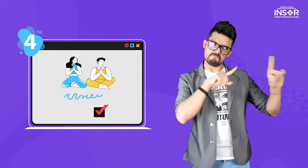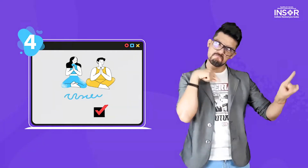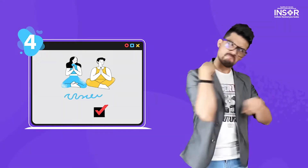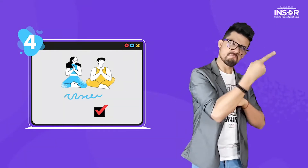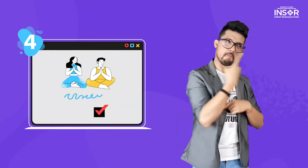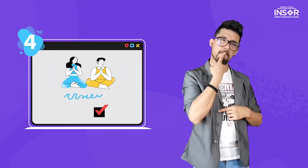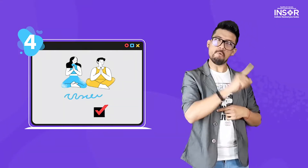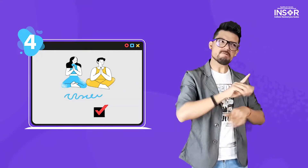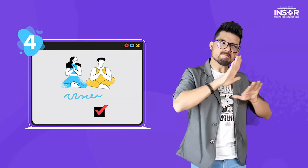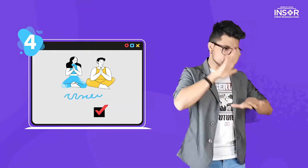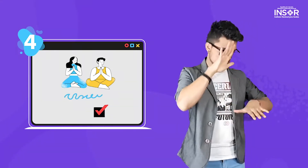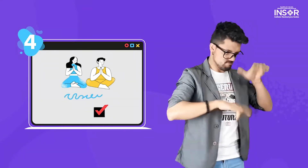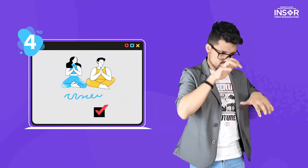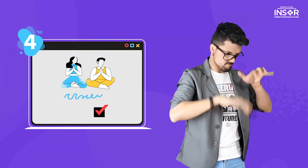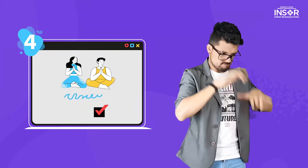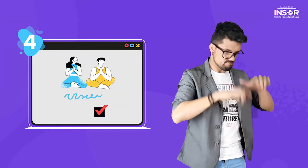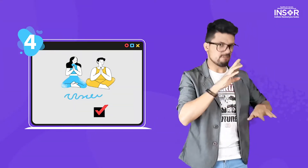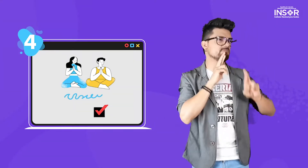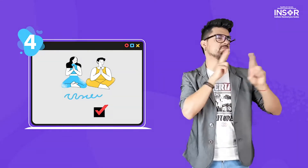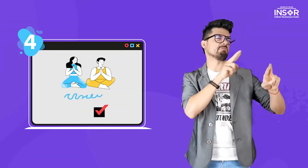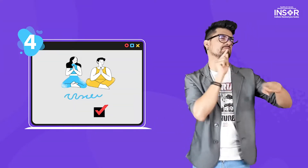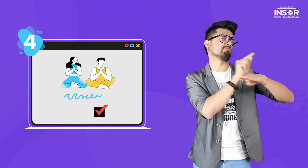siendo groseros o insultando a la otra persona.